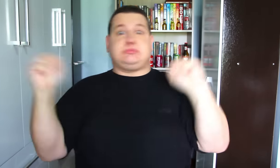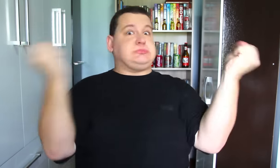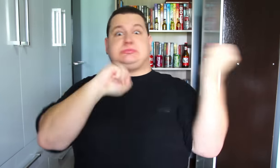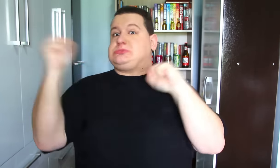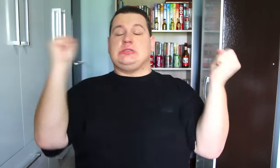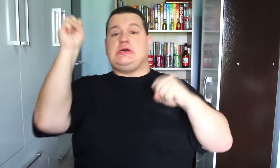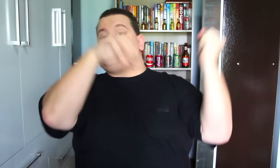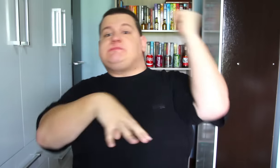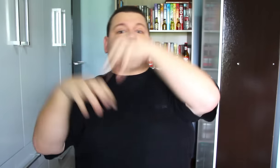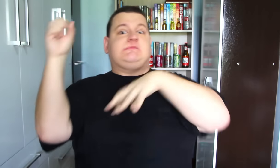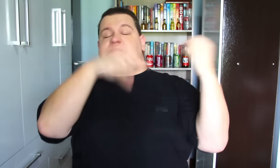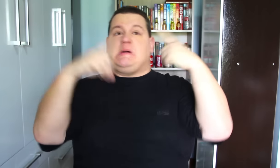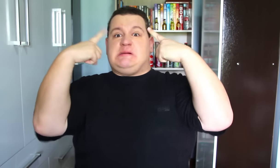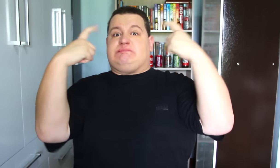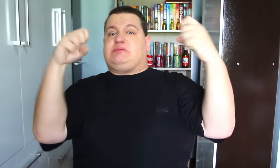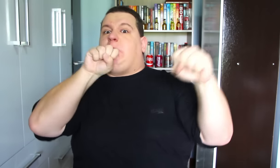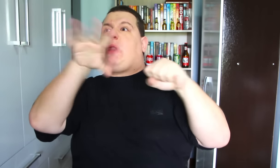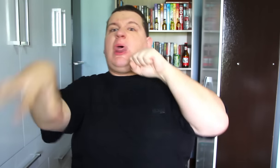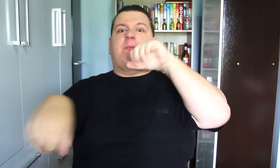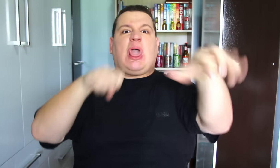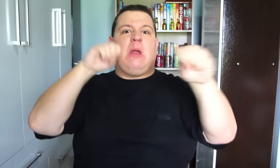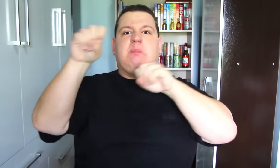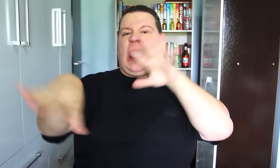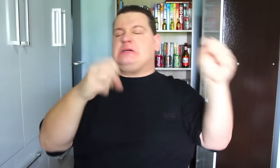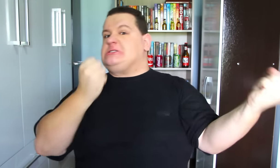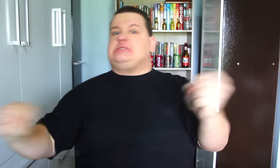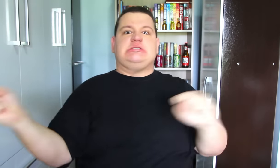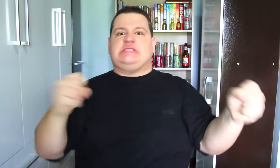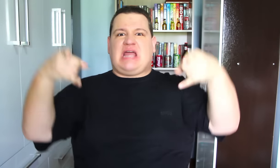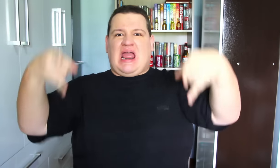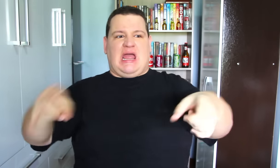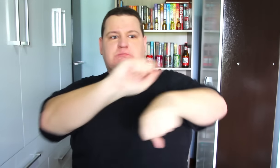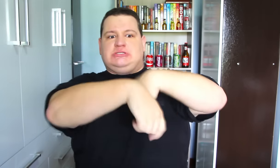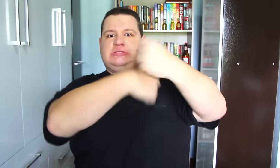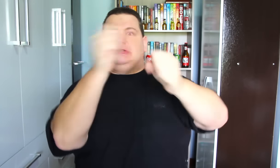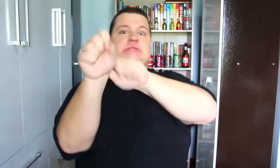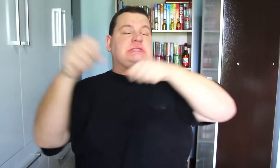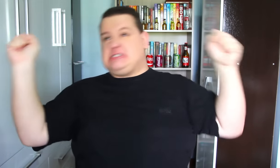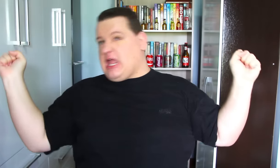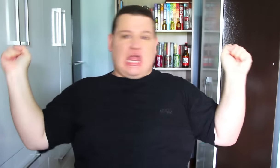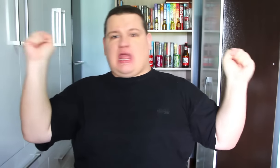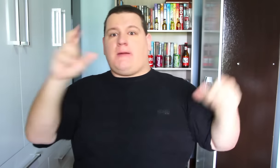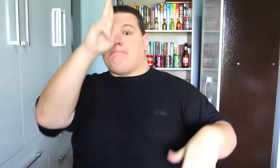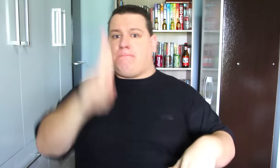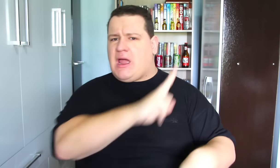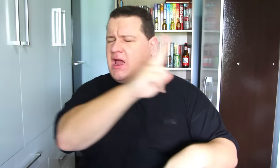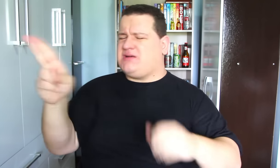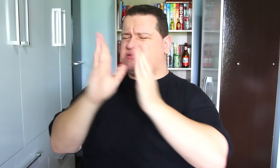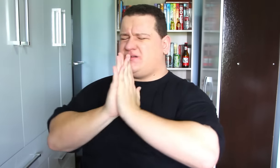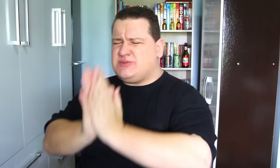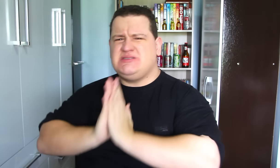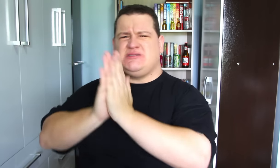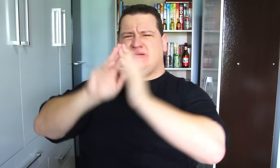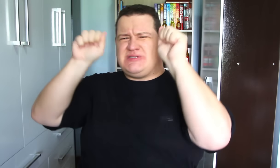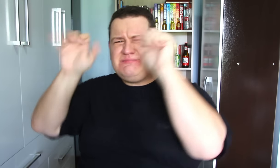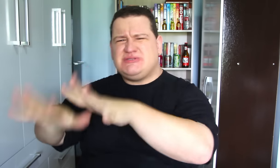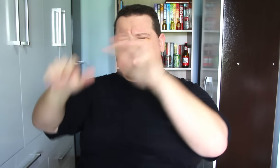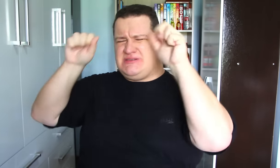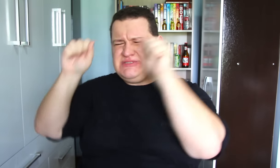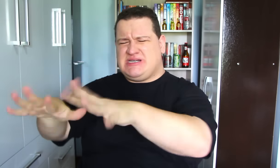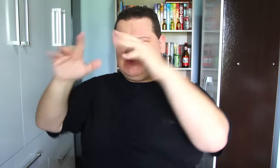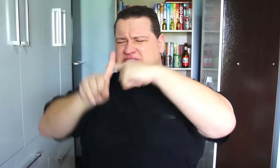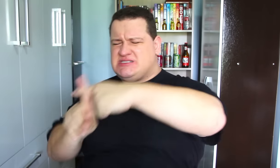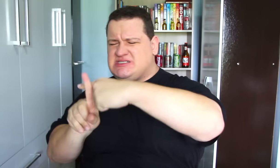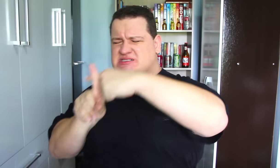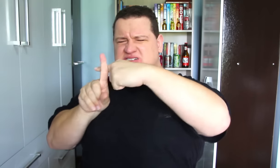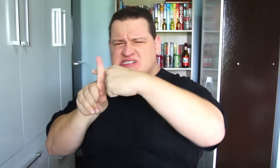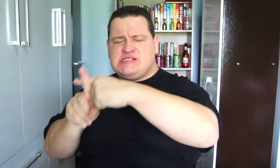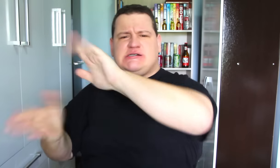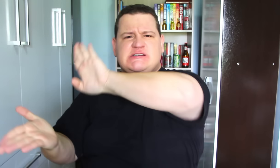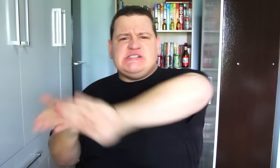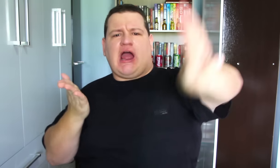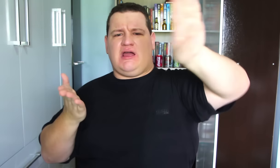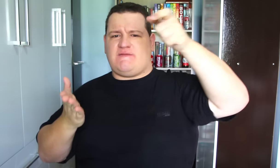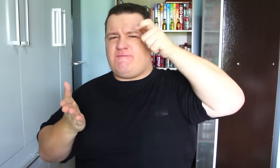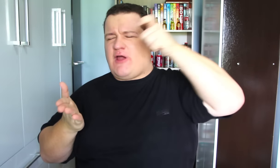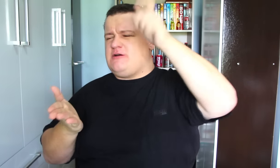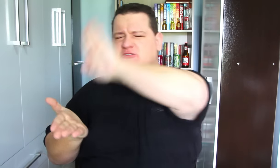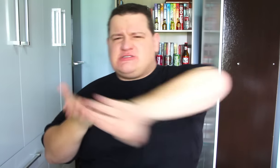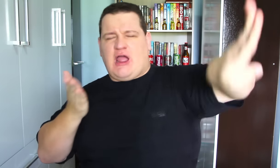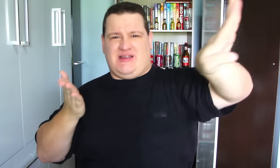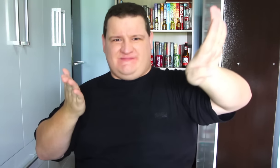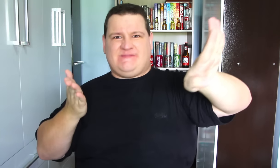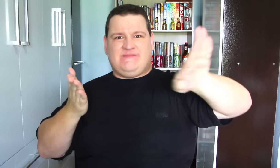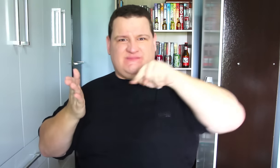levou ao comportamento destrutivo, vomitava, presa na cama e o padre exorcizava para expulsar o demônio.